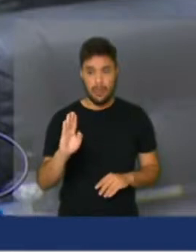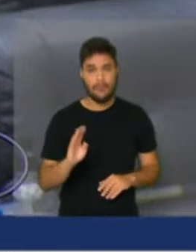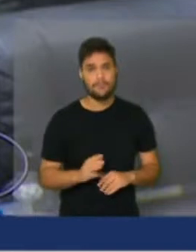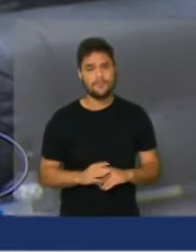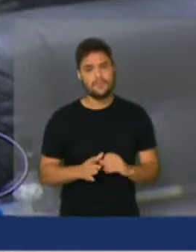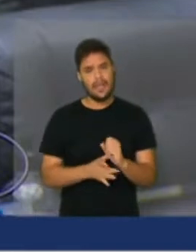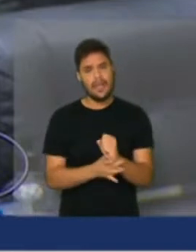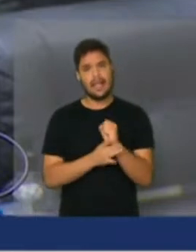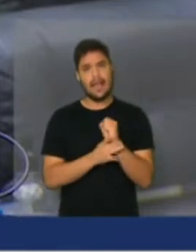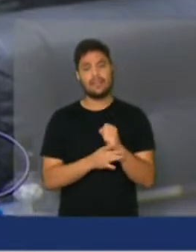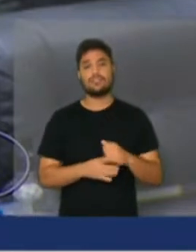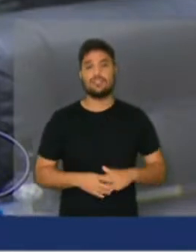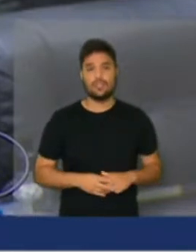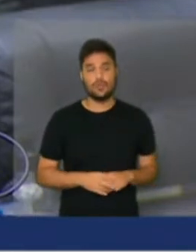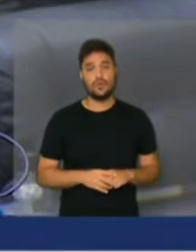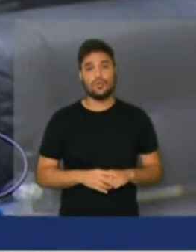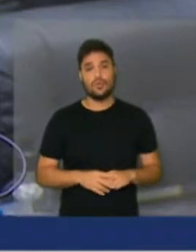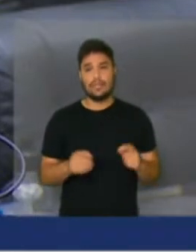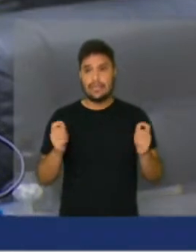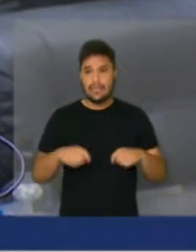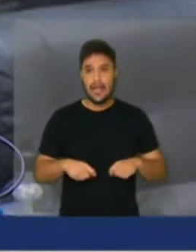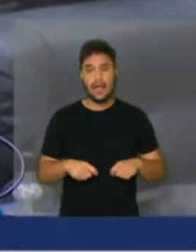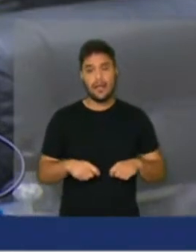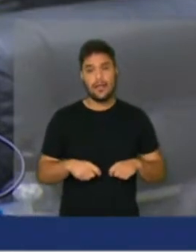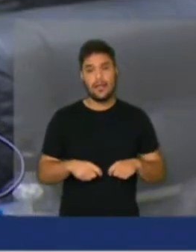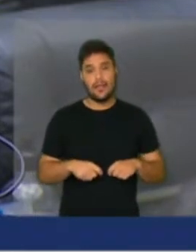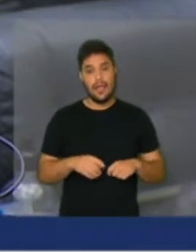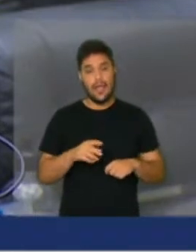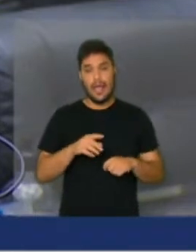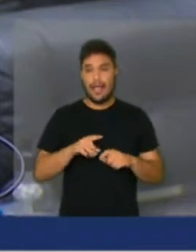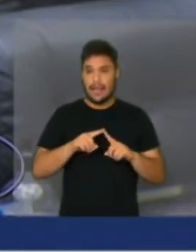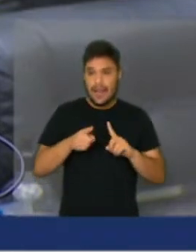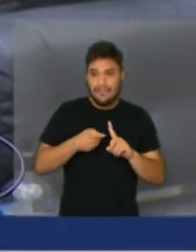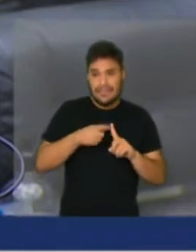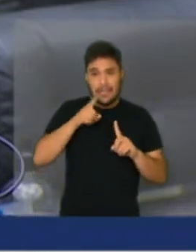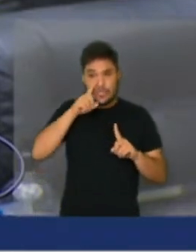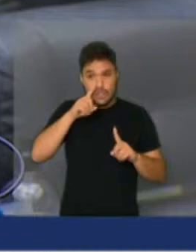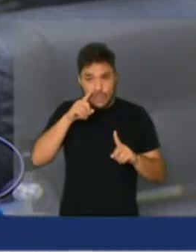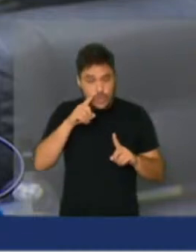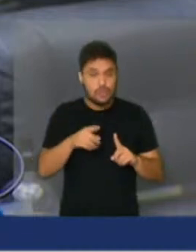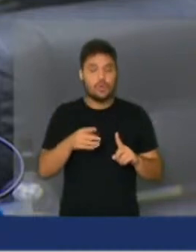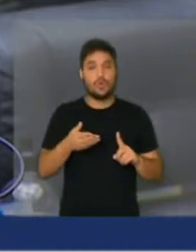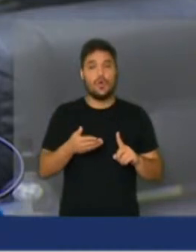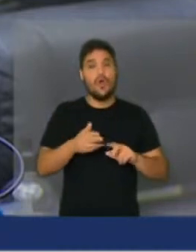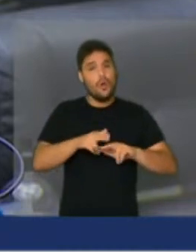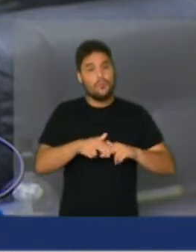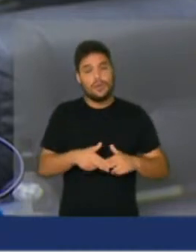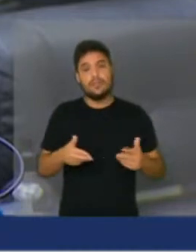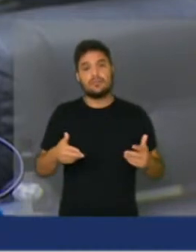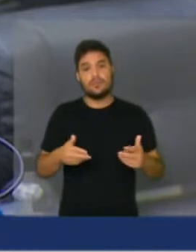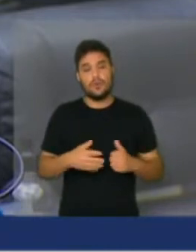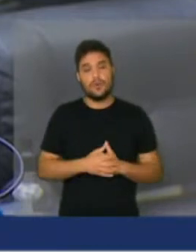DO PSB GARANTINDO QUE SEJA CONSIDERADO GRAVIDEZ DE ALTO RISCO E NESSE SENTIDO FAÇA JUS AO SALÁRIO MATERNIDADE MAS NÓS PRECISAMOS QUE O